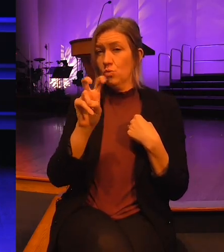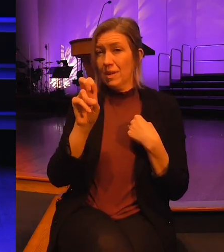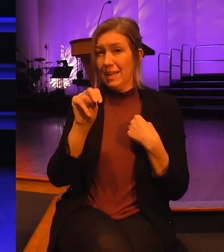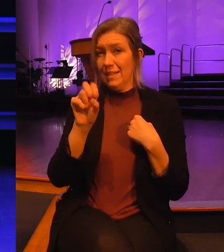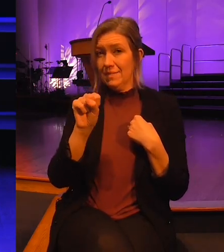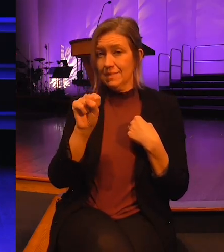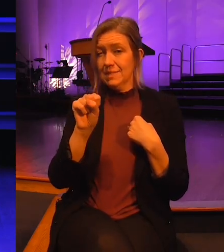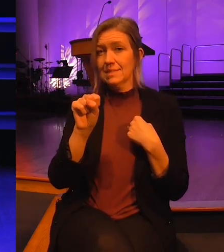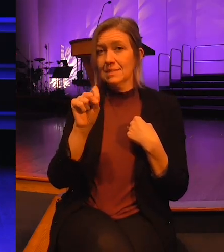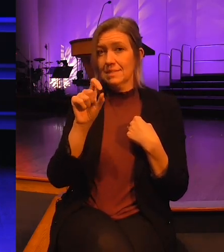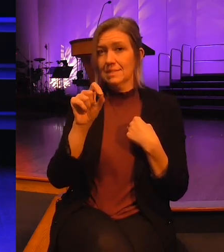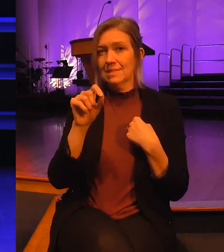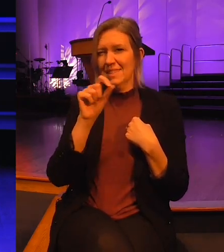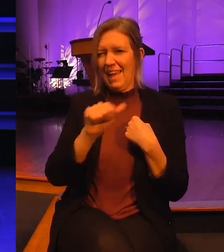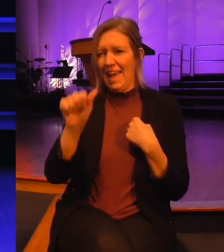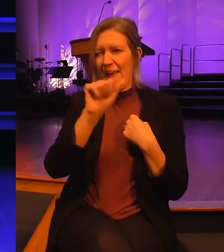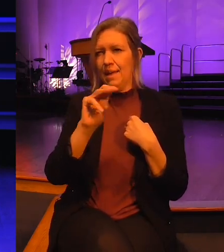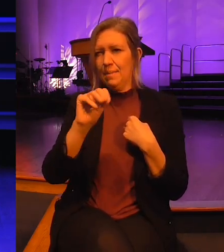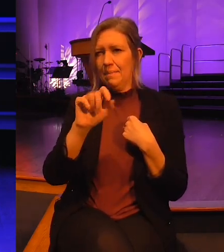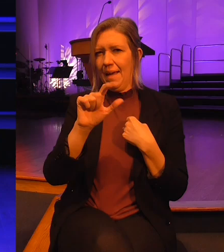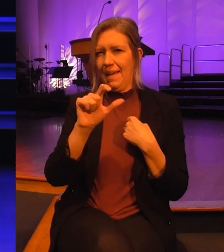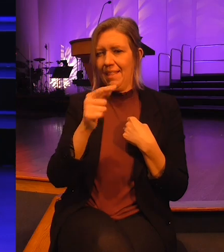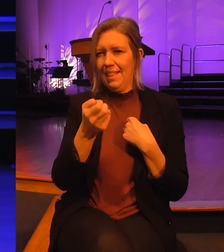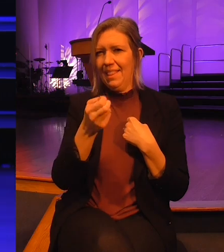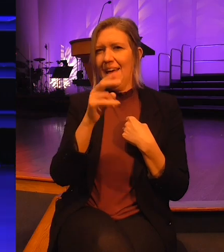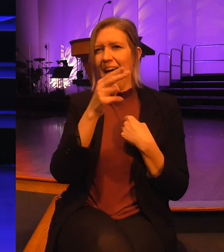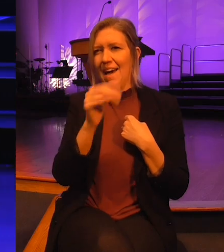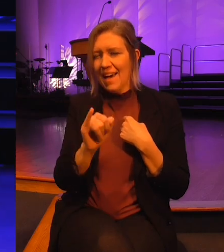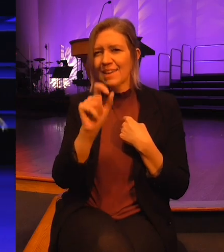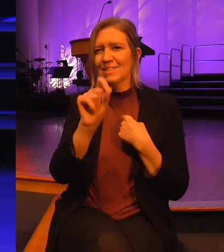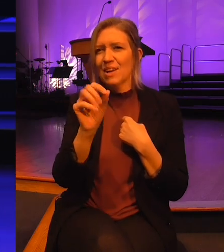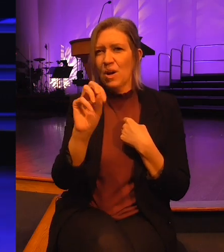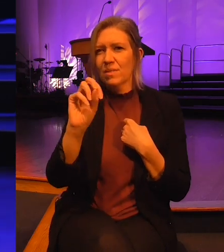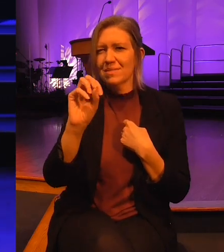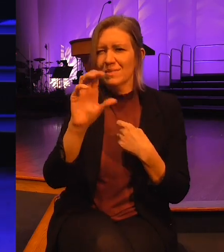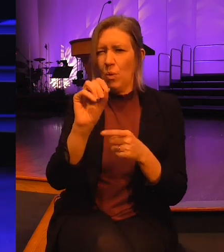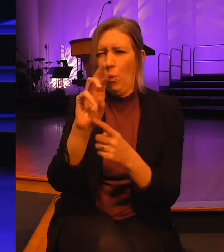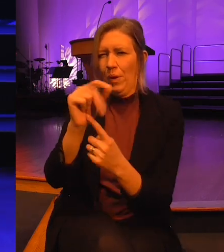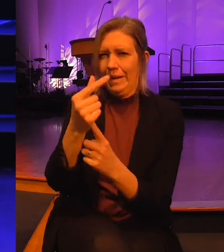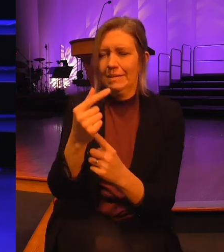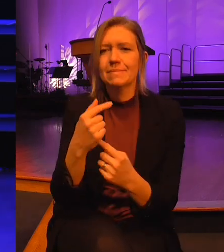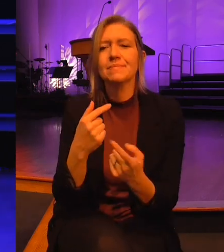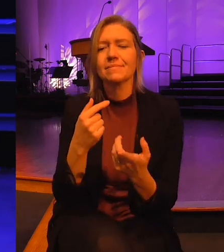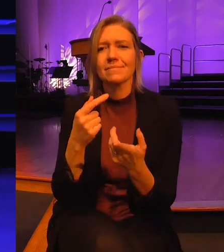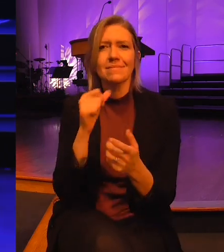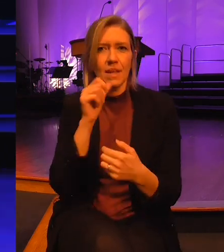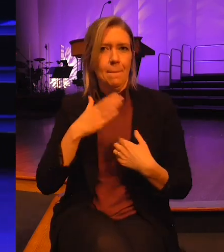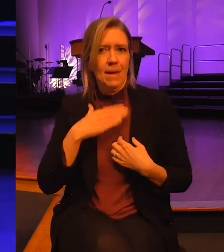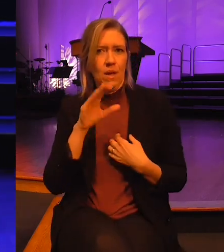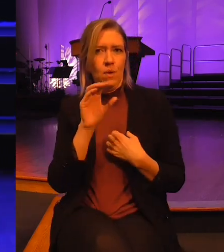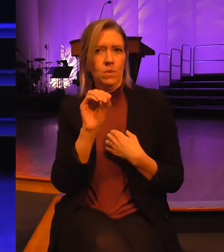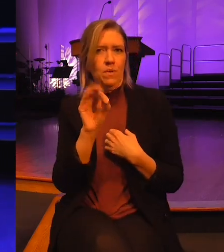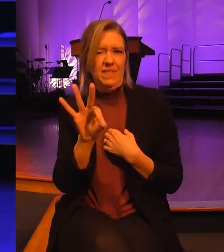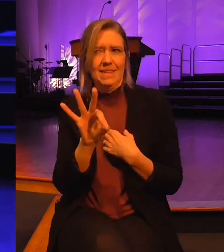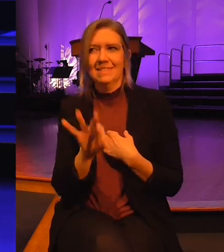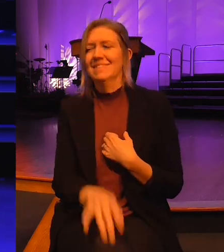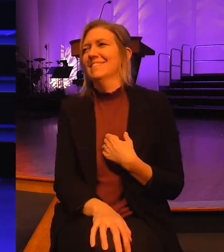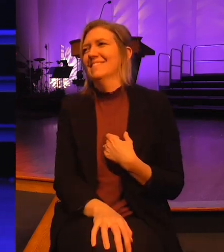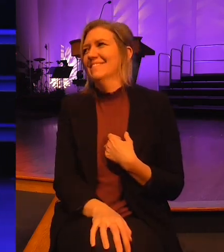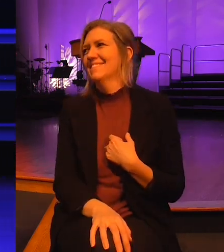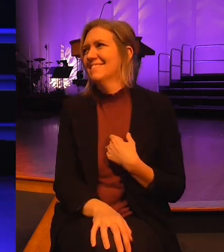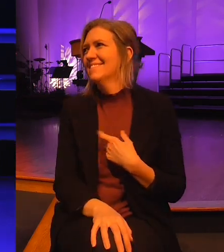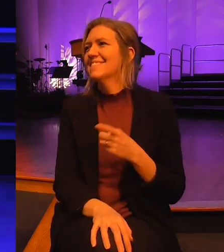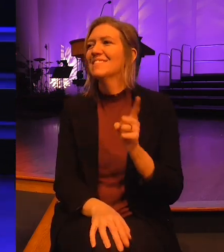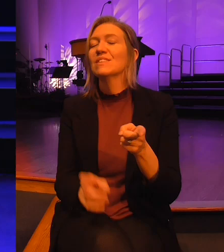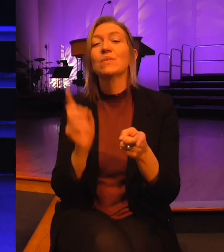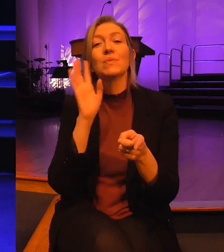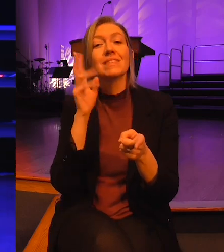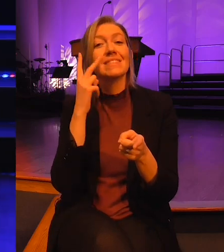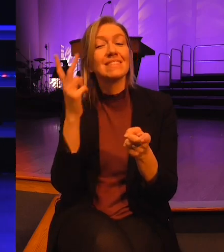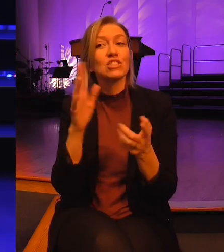, sino que vas a mira una hoja aquí, tendrá cuatro áreas, tú decides